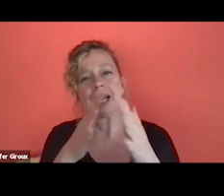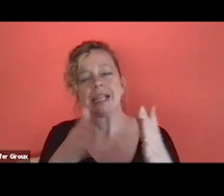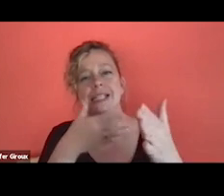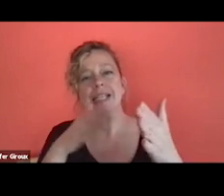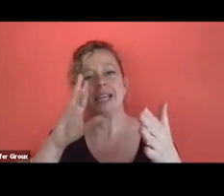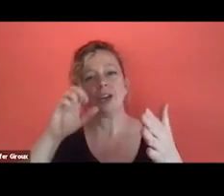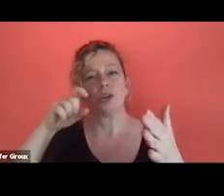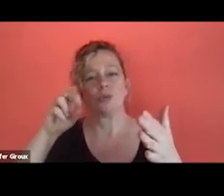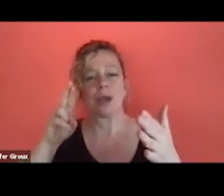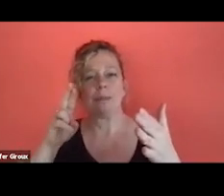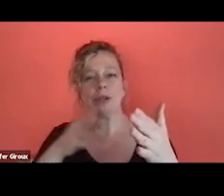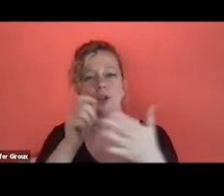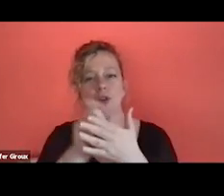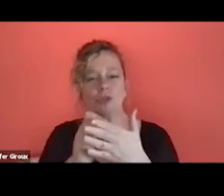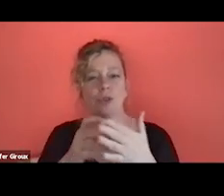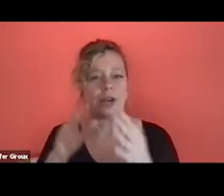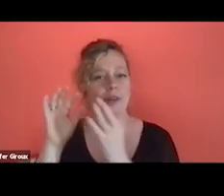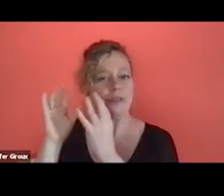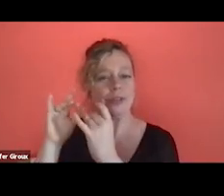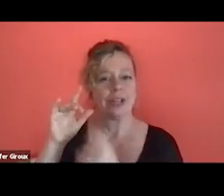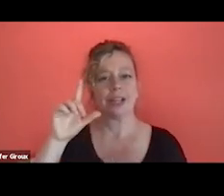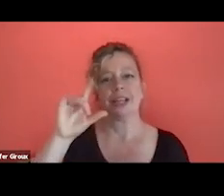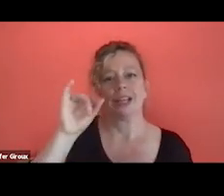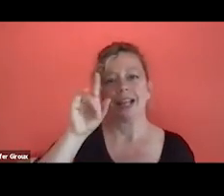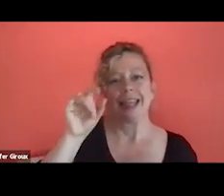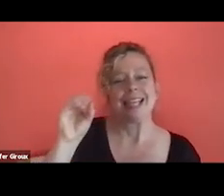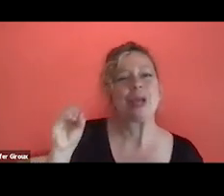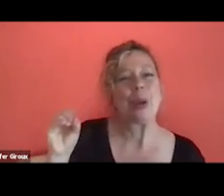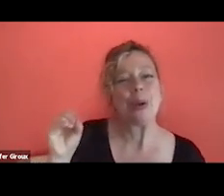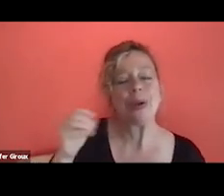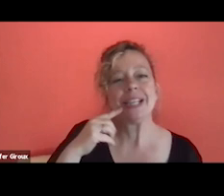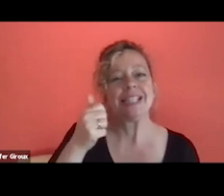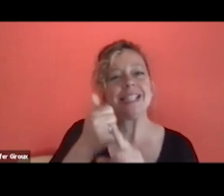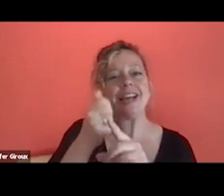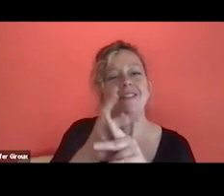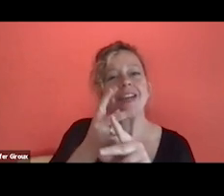rapera, compositora y flautista estadounidense, Lizzo, quien dijo: "El cuidado personal es mucho más